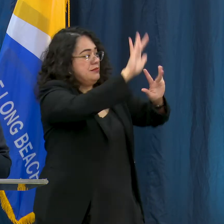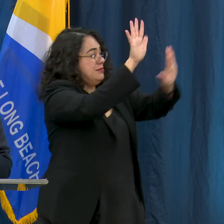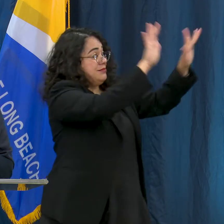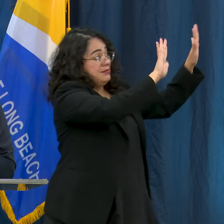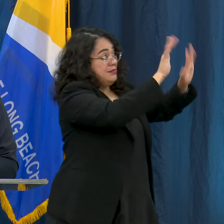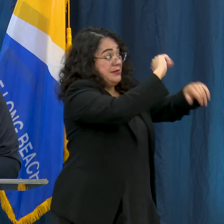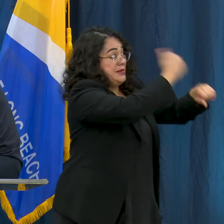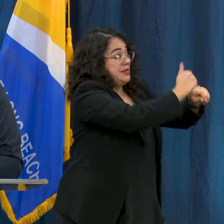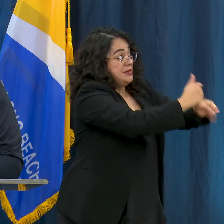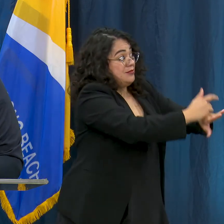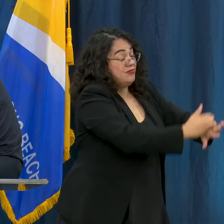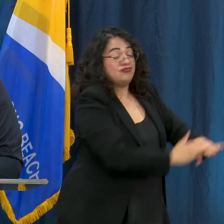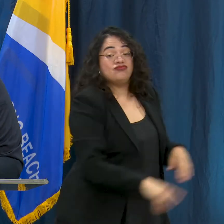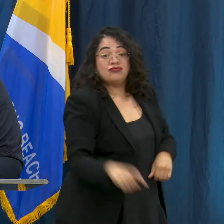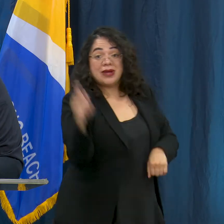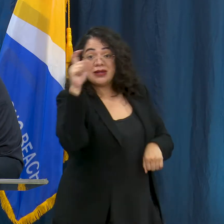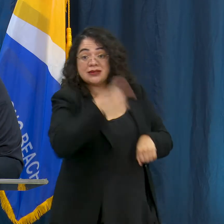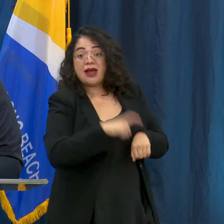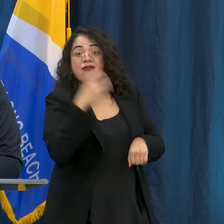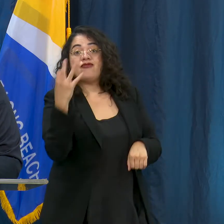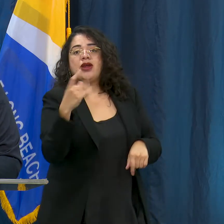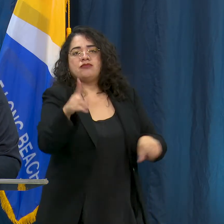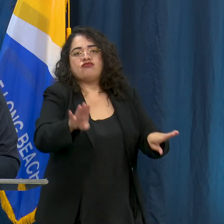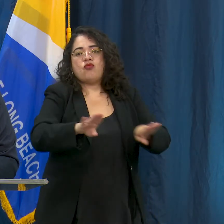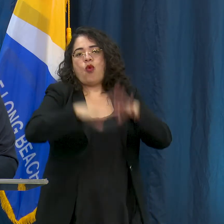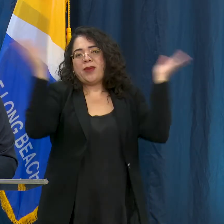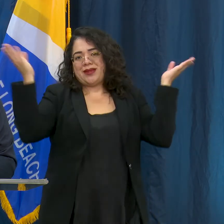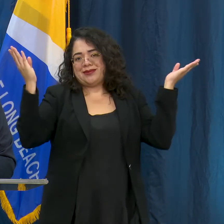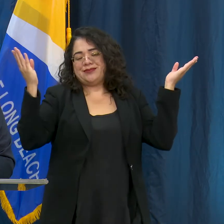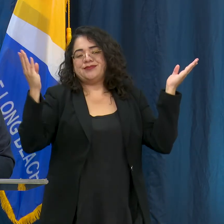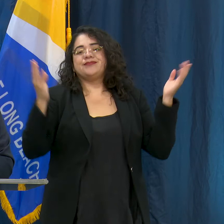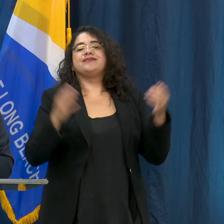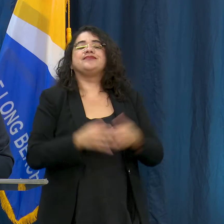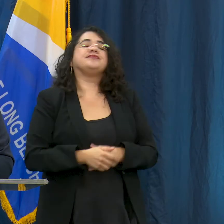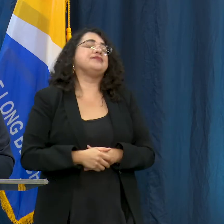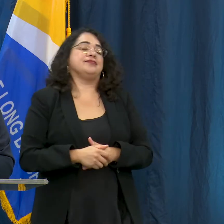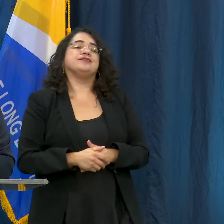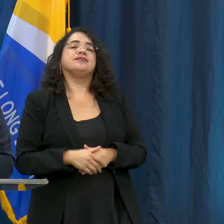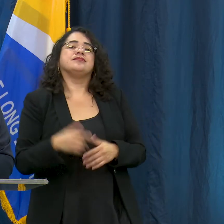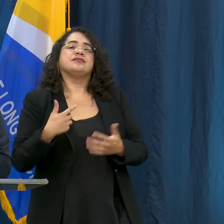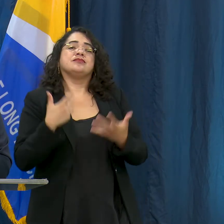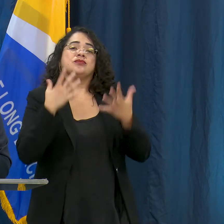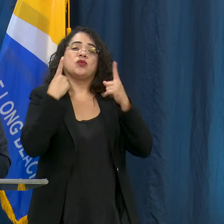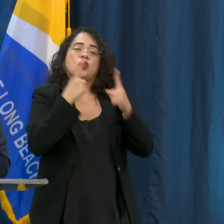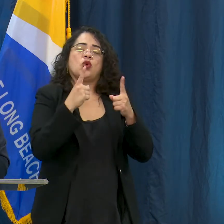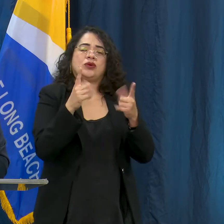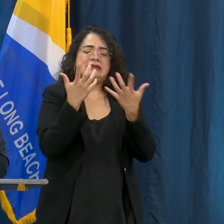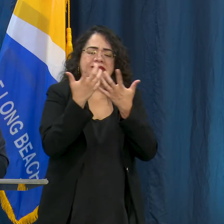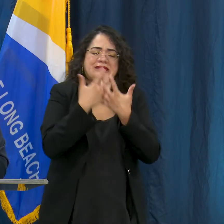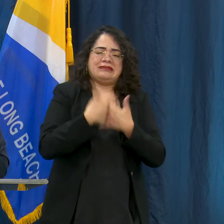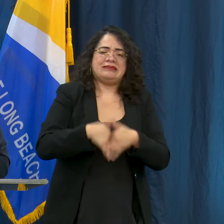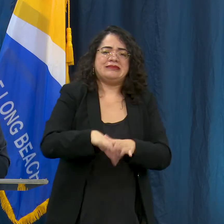transmission con esta aperture 'as additional a square a MOS hacer las cosas bien es importante que toda la empresa